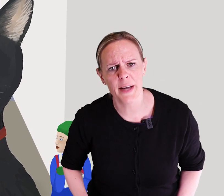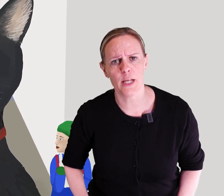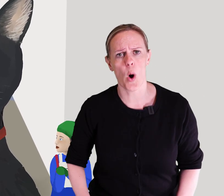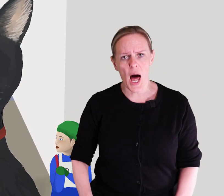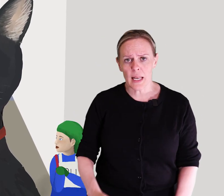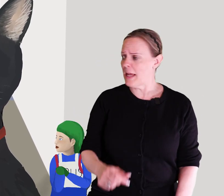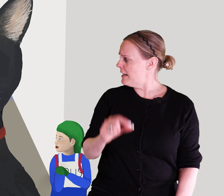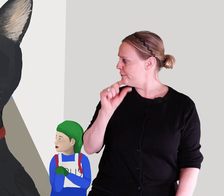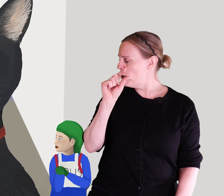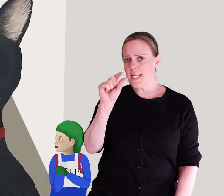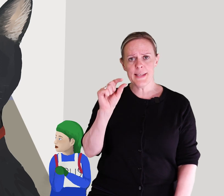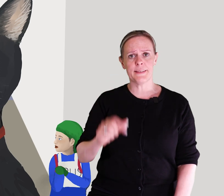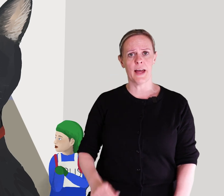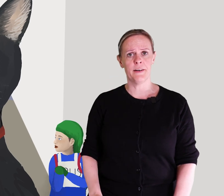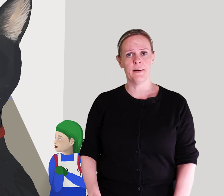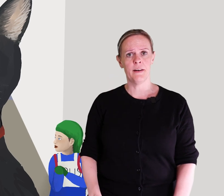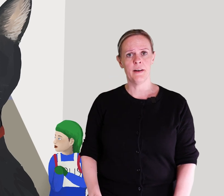han är ju alldeles för liten